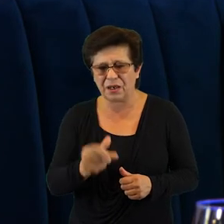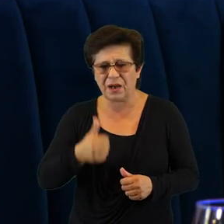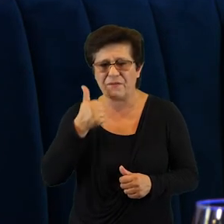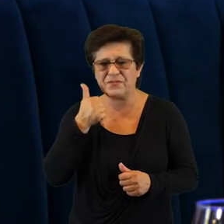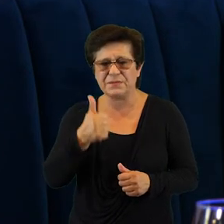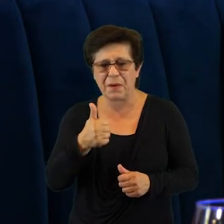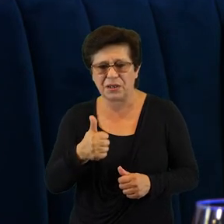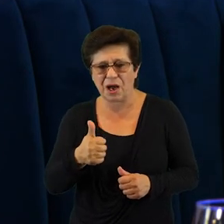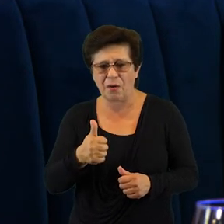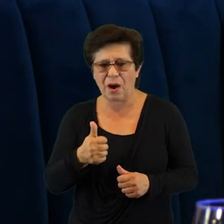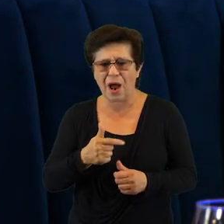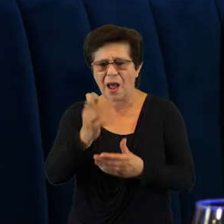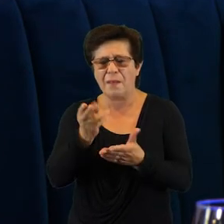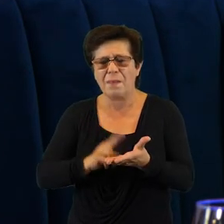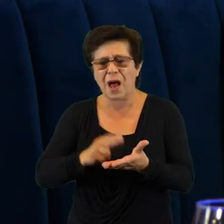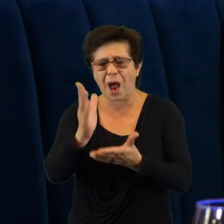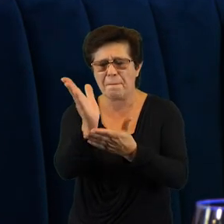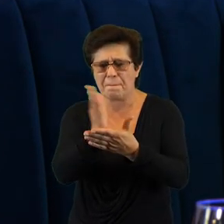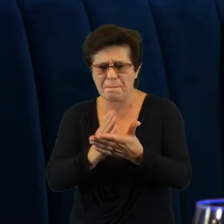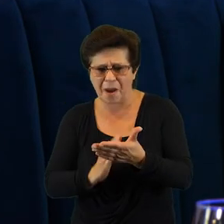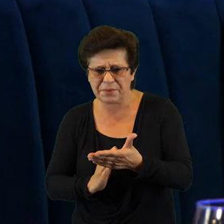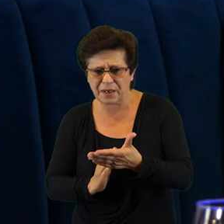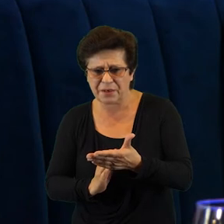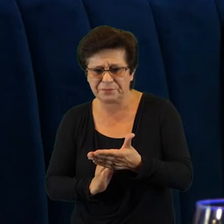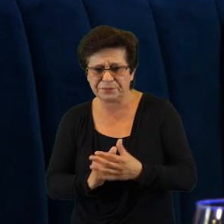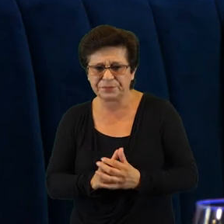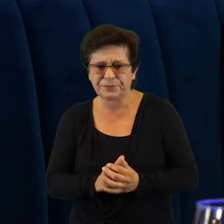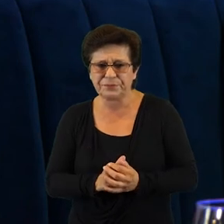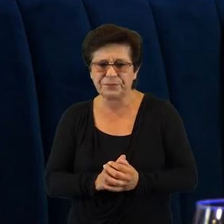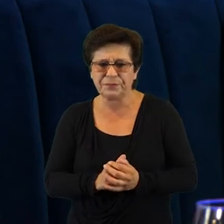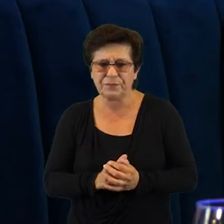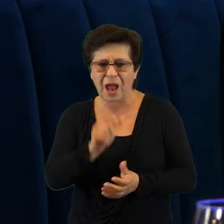Ani nieszczególnie wywrotowa, nie wiem, czy się pan ze mną zgodzi?